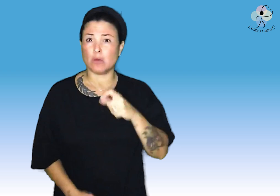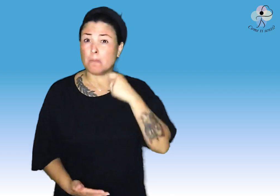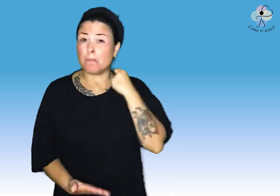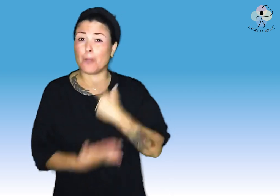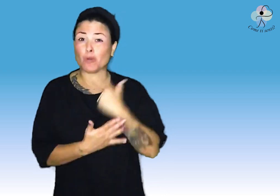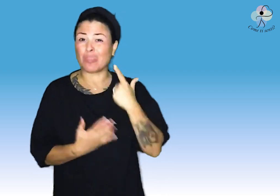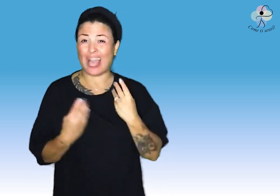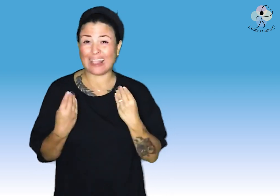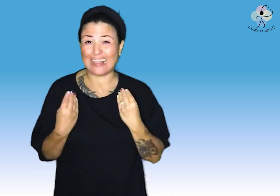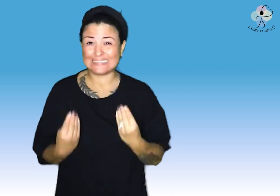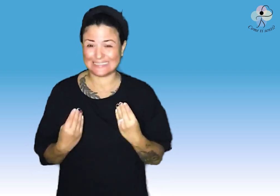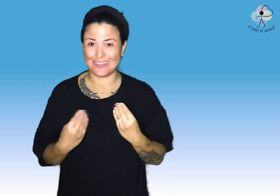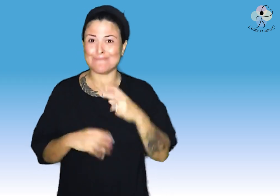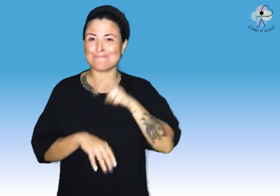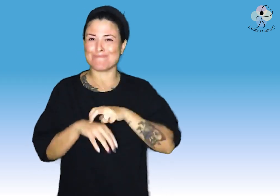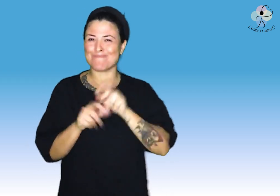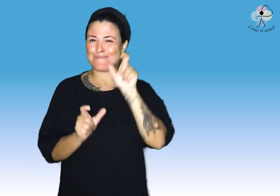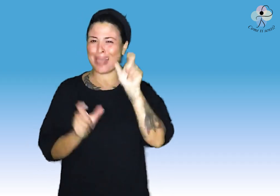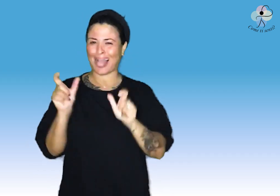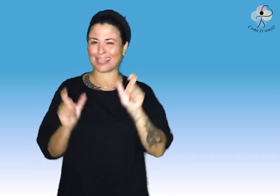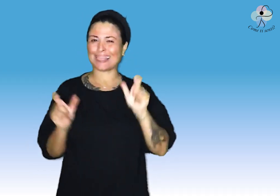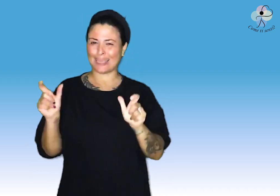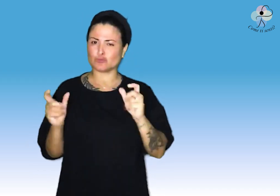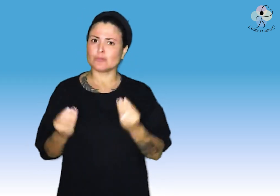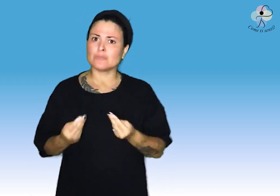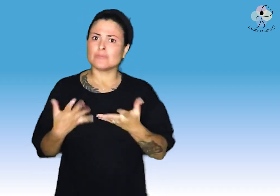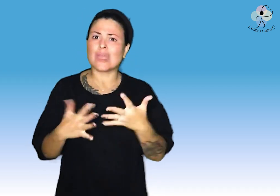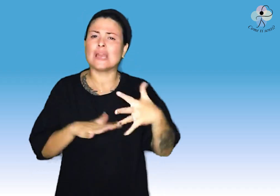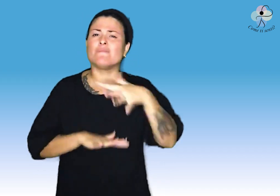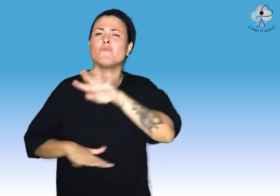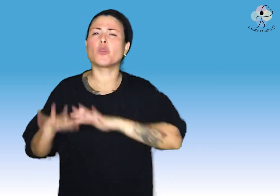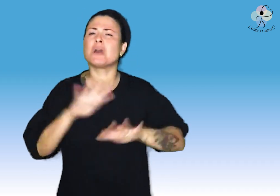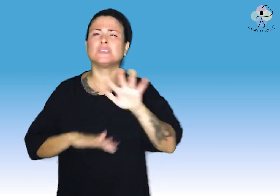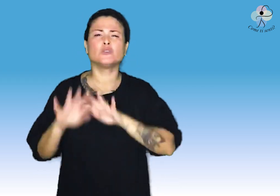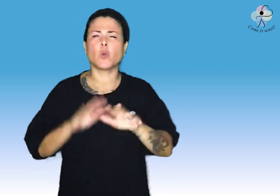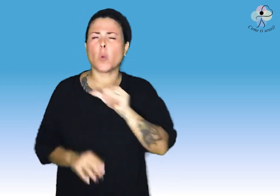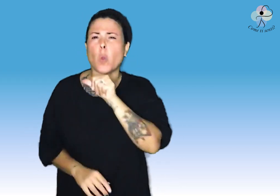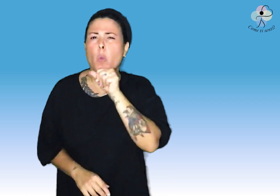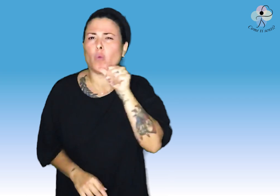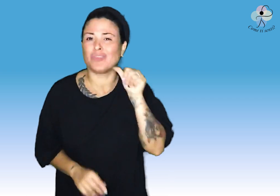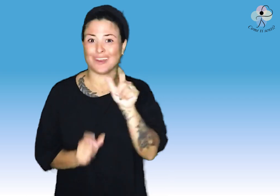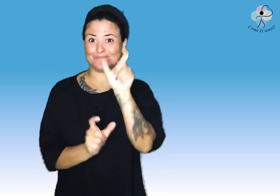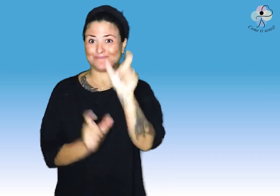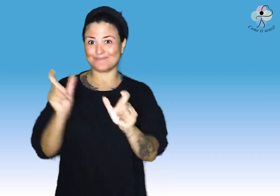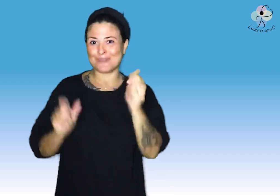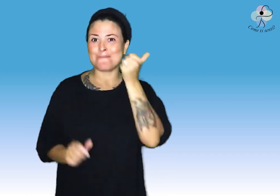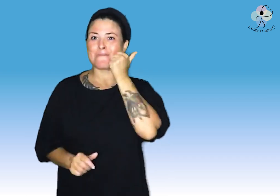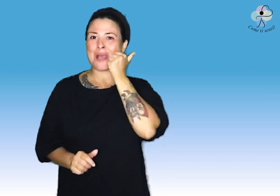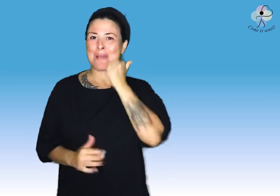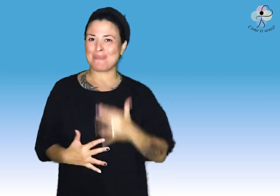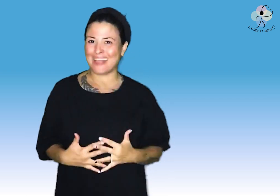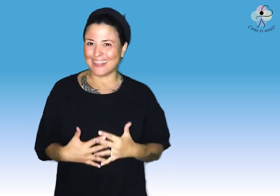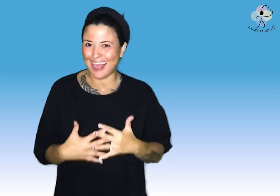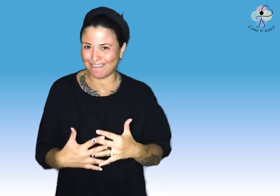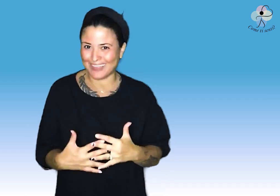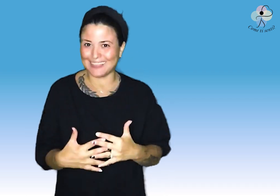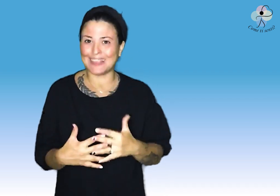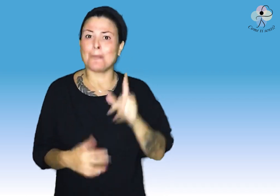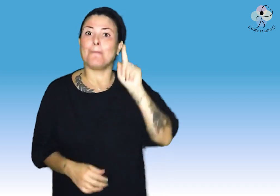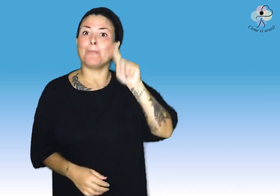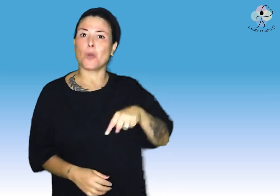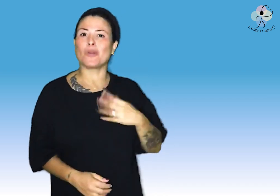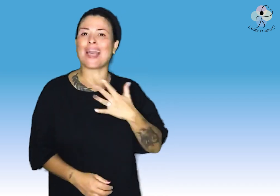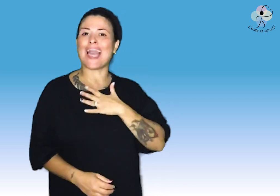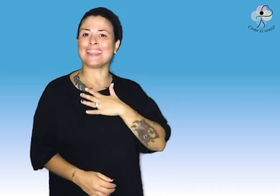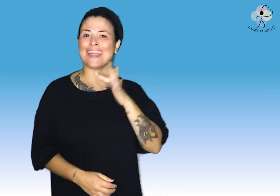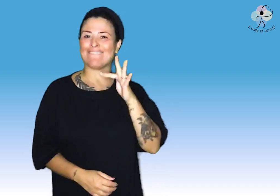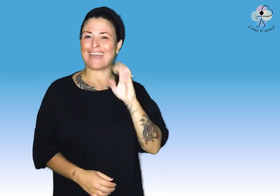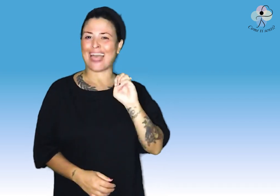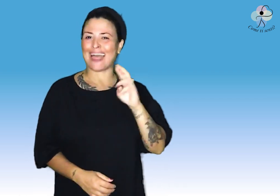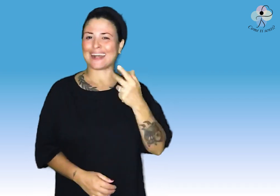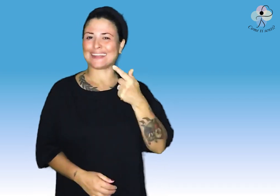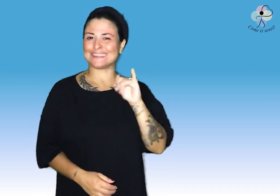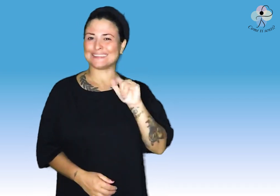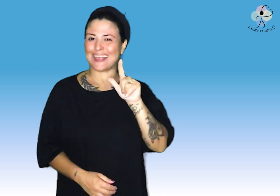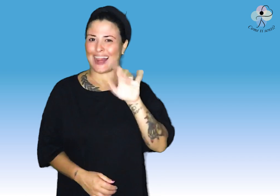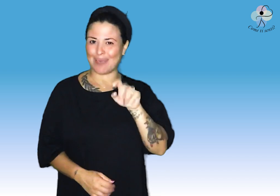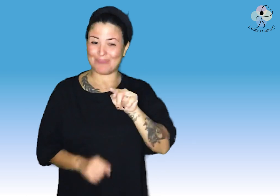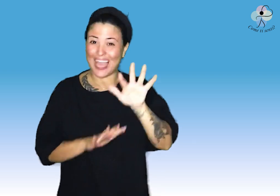ma per farlo è indispensabile che i medici forniscano alle donne in gravidanza e in età fertile,